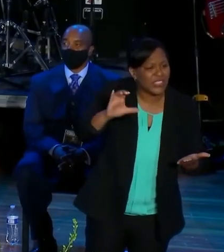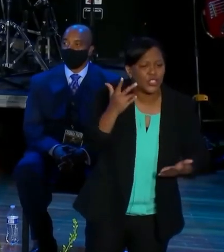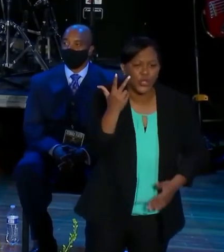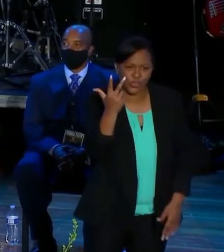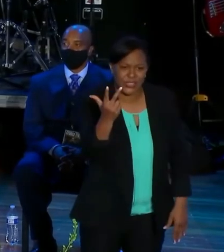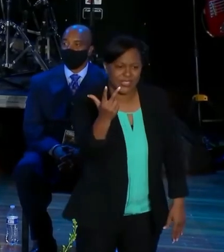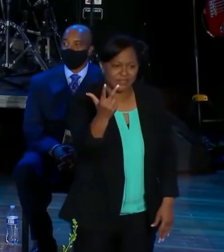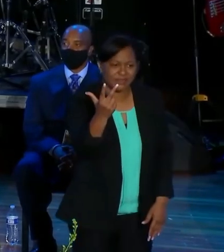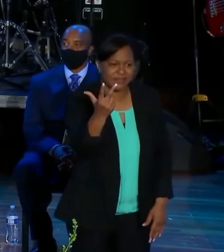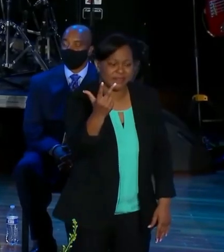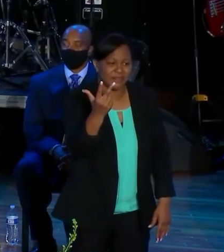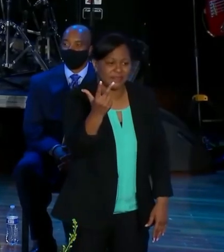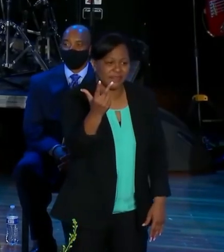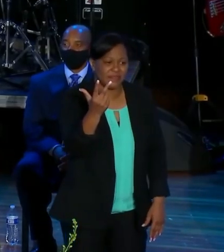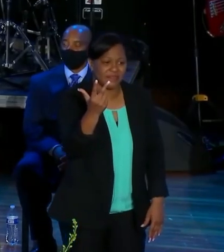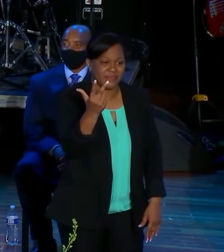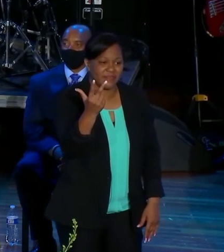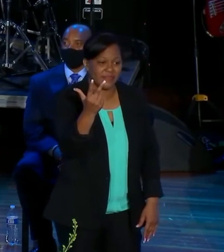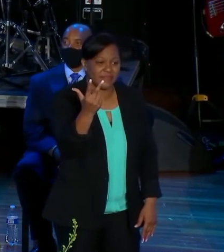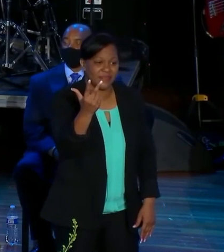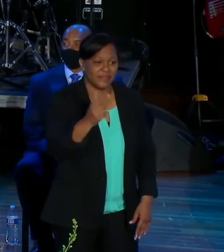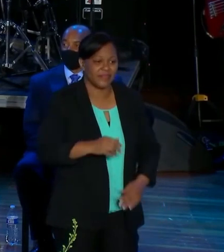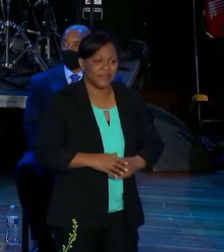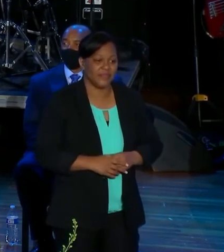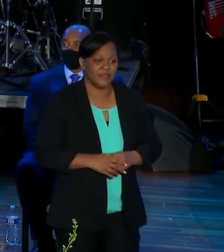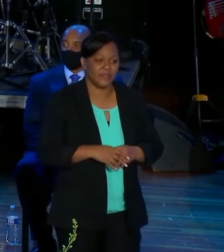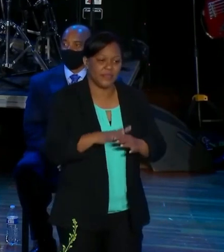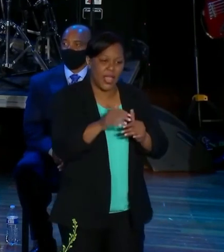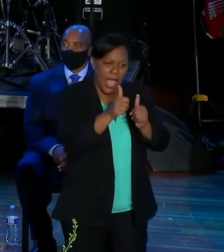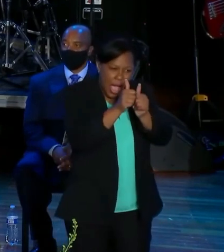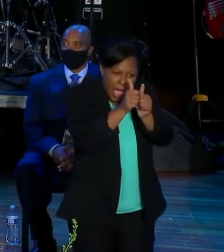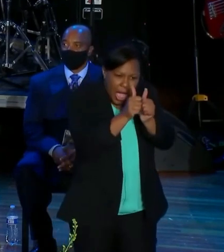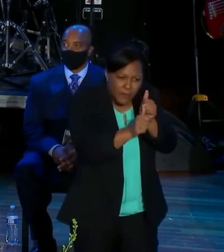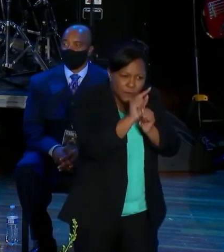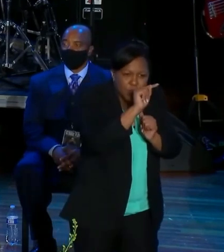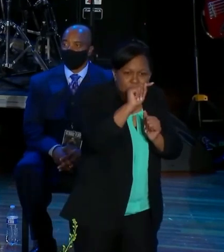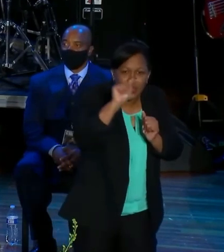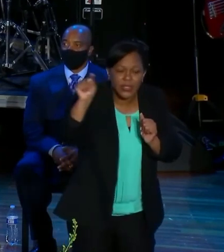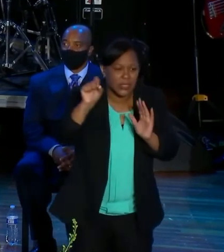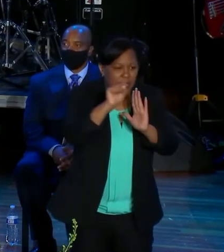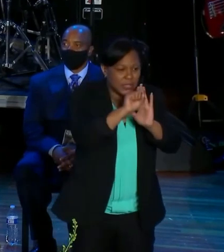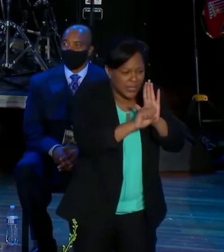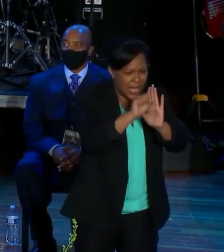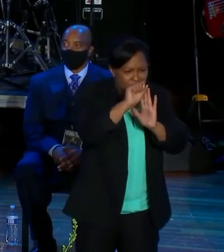"Allting har sin tid, och vart företag under himmelen har sin stund"